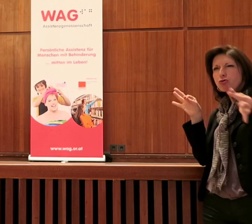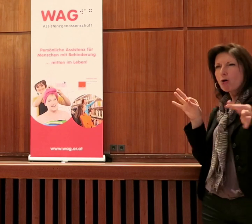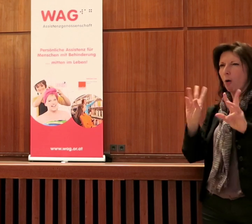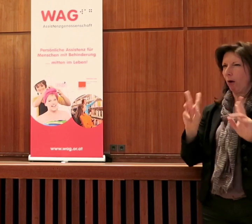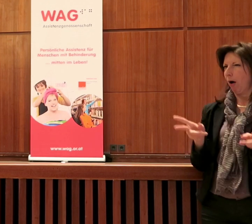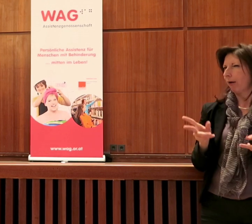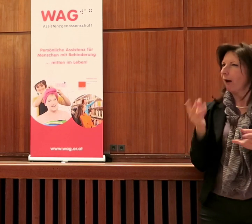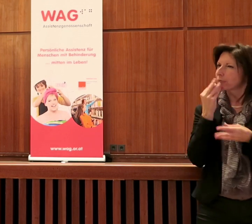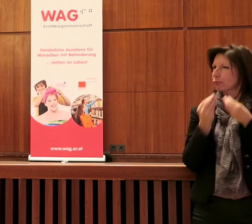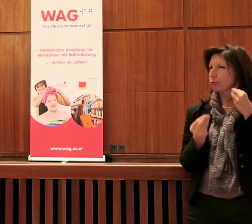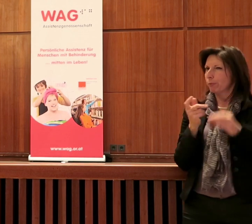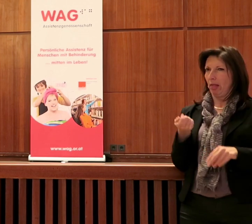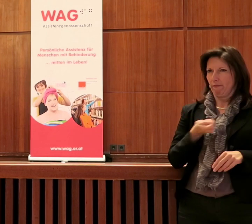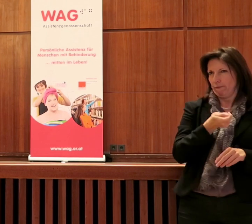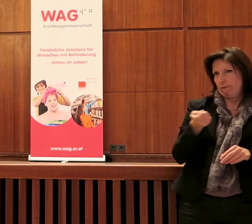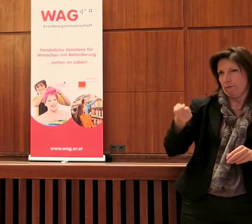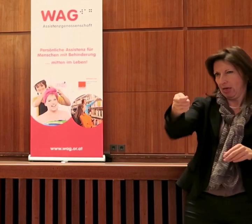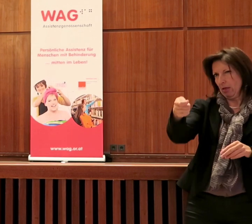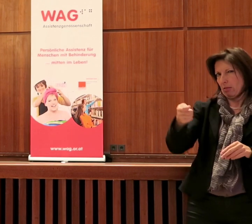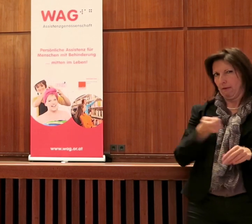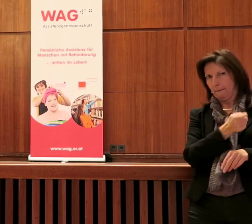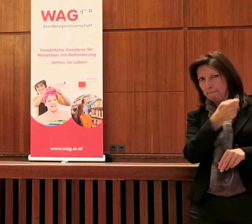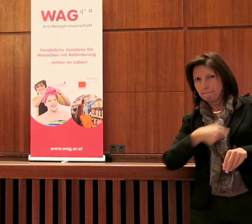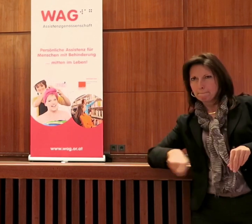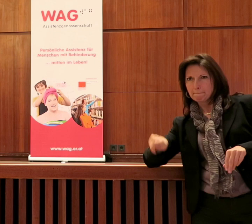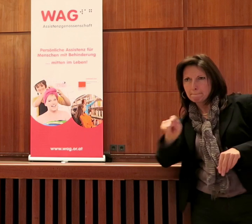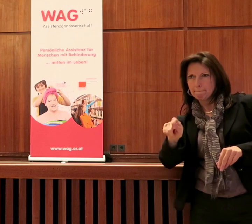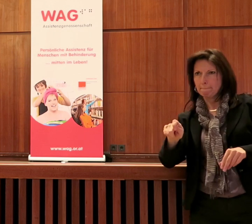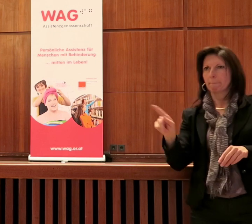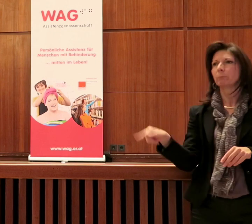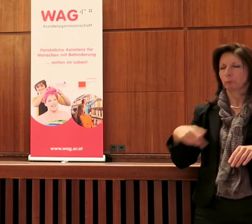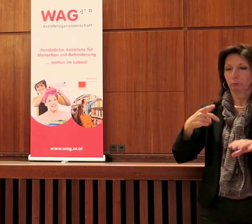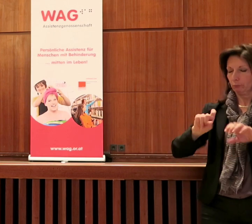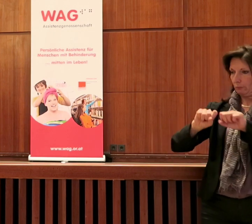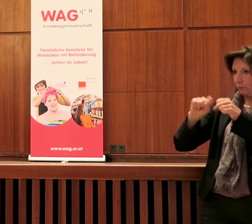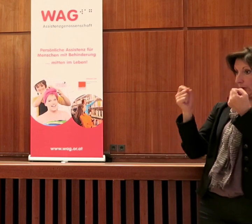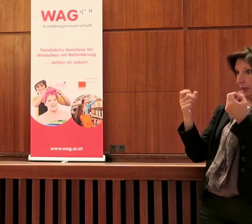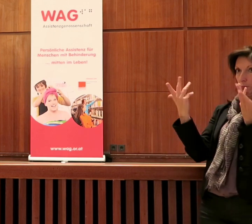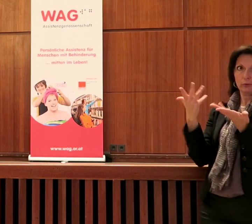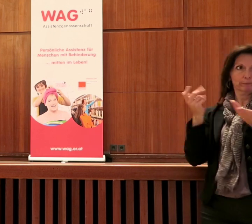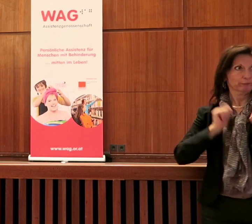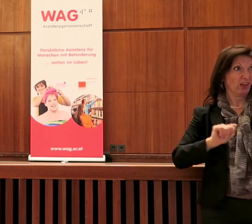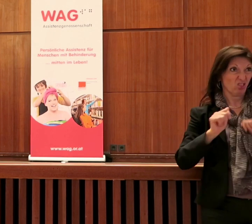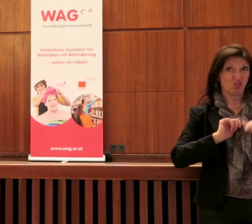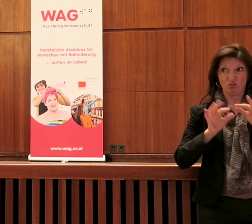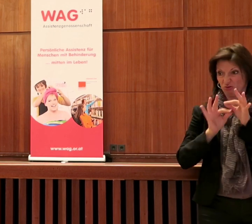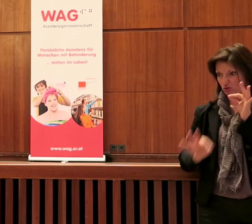Aber wie gesagt, Man steht da irgendwo mitten da, Blindenstock in zwei, kein Notstockverkaufsstand in der Nähe